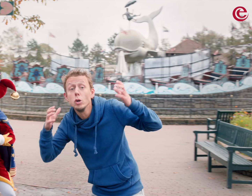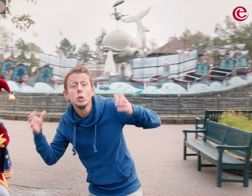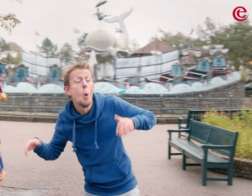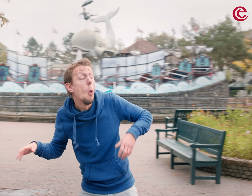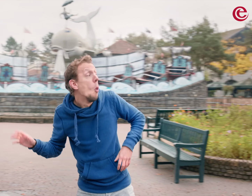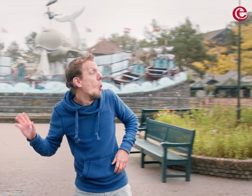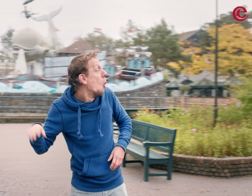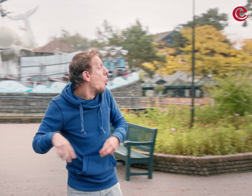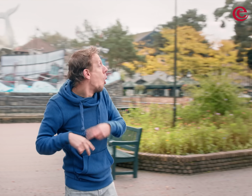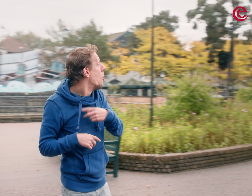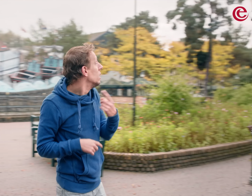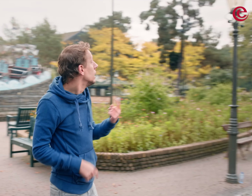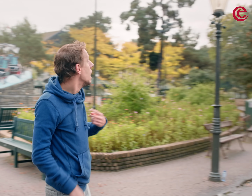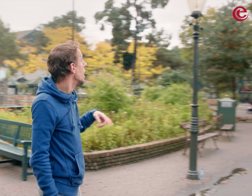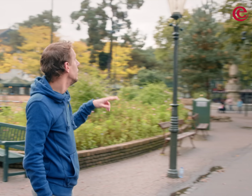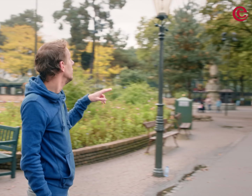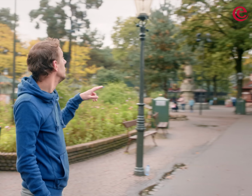Ah, ik hoef me dus alleen maar om te draaien.